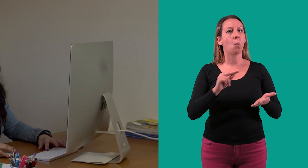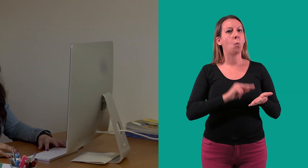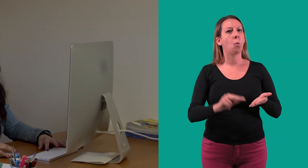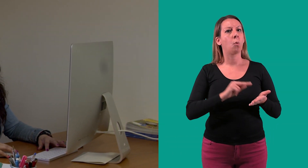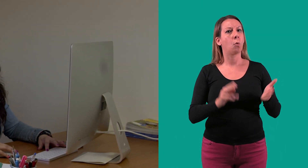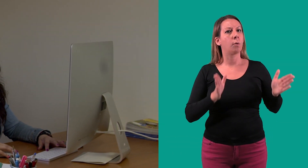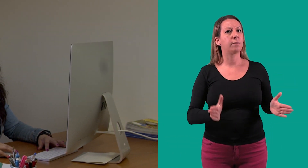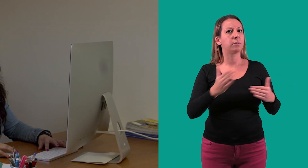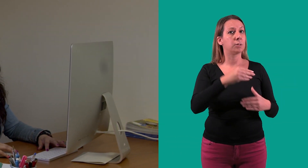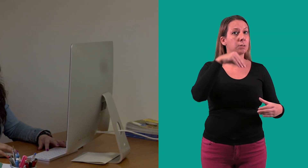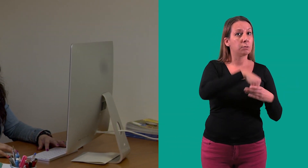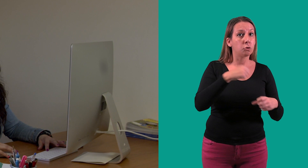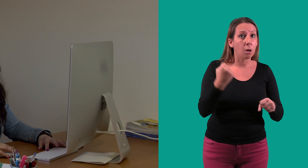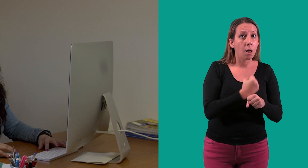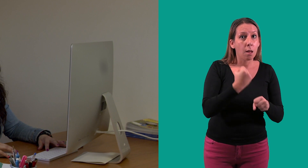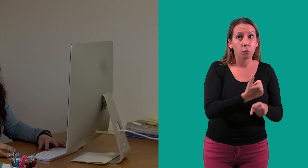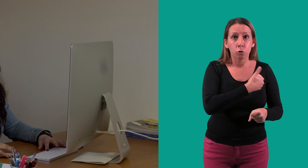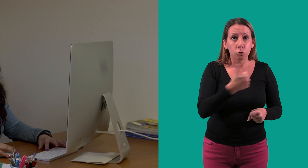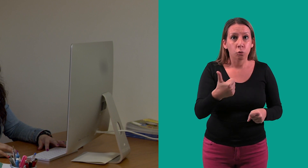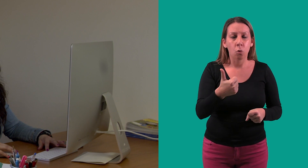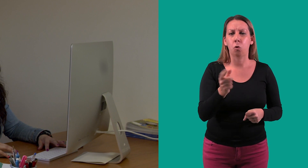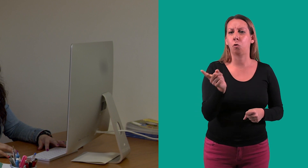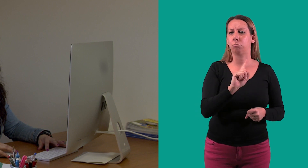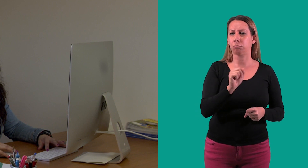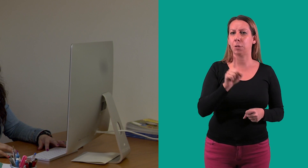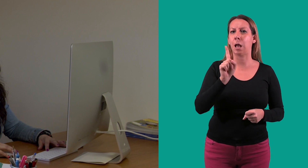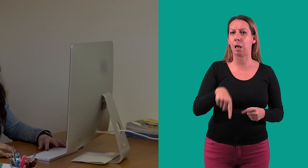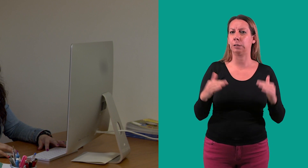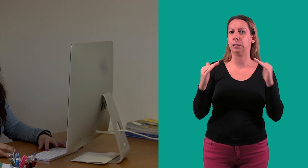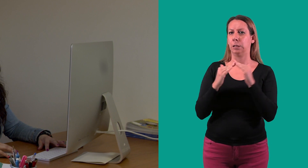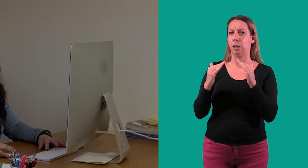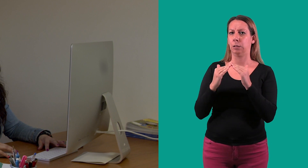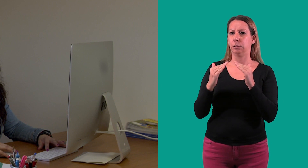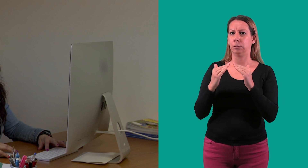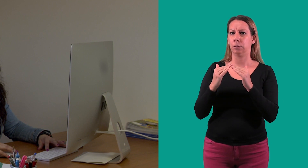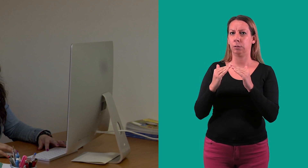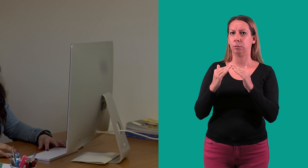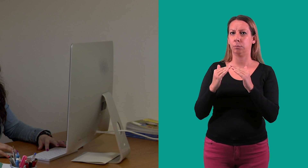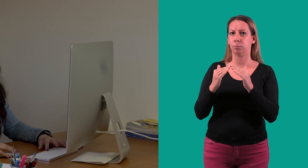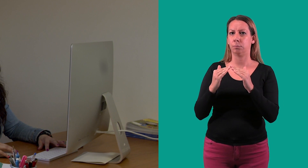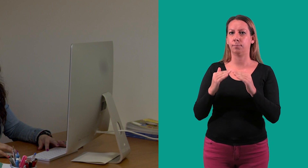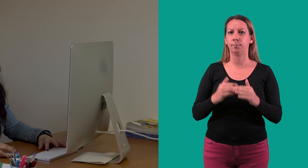Petra non lavora solo in ufficio, ma anche a casa.